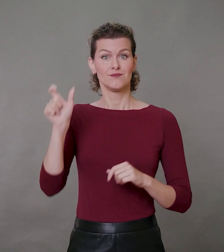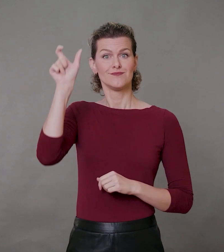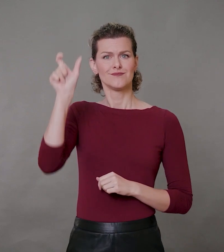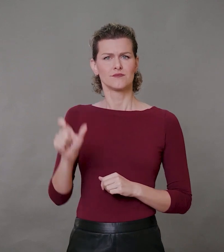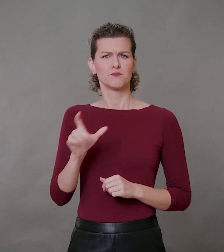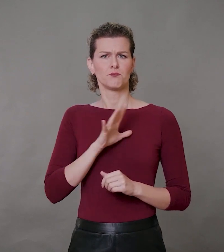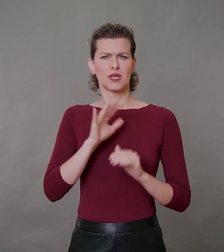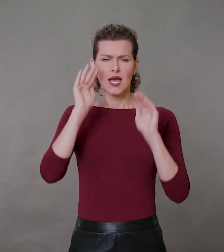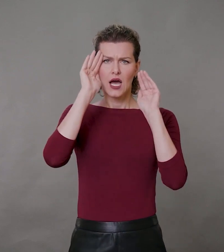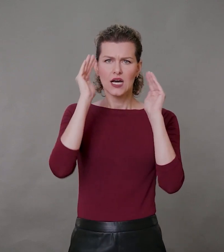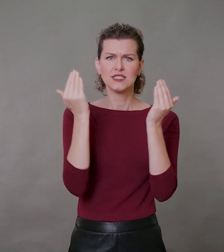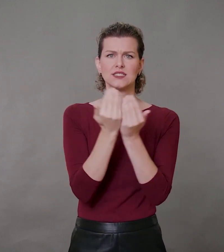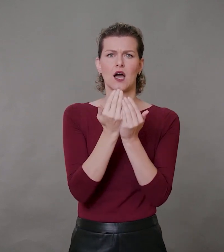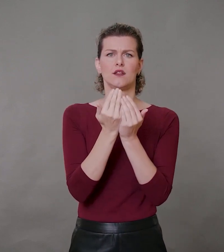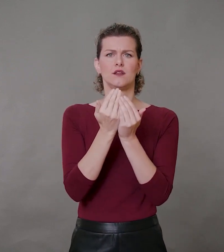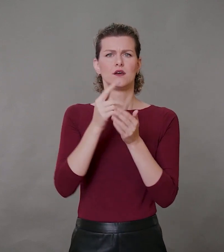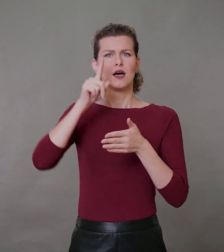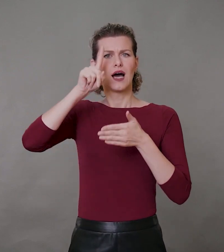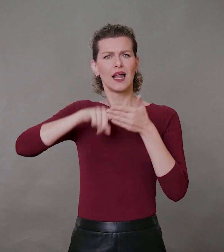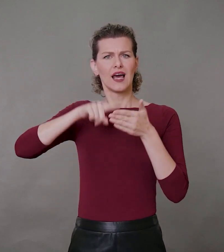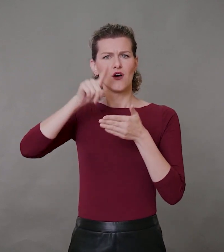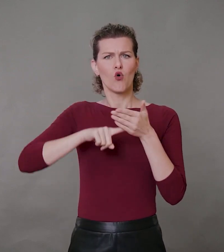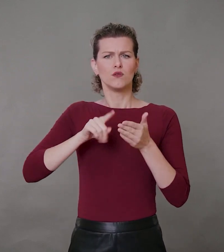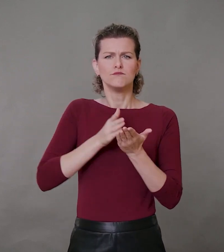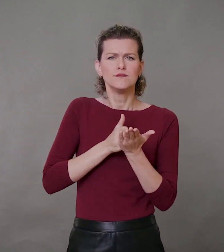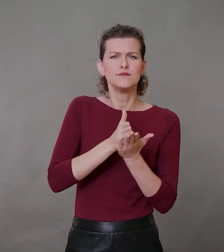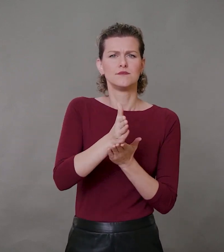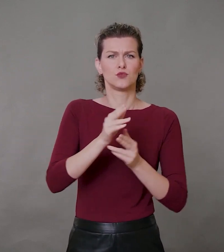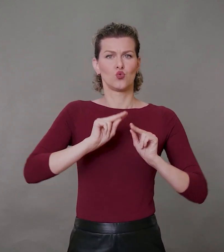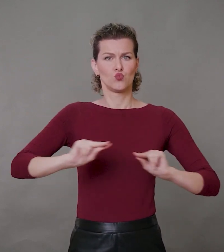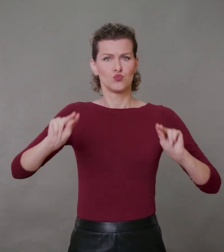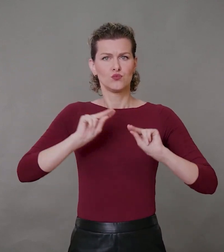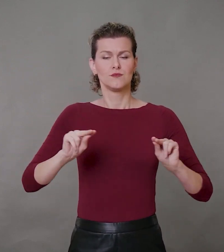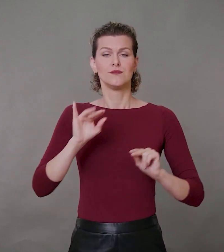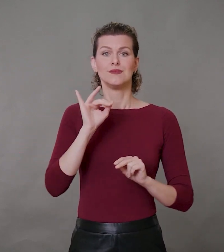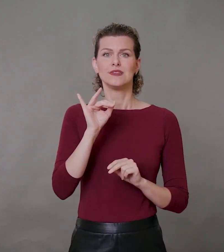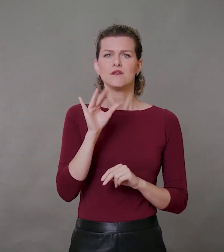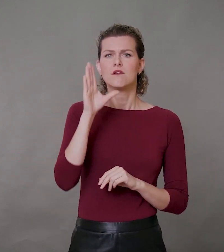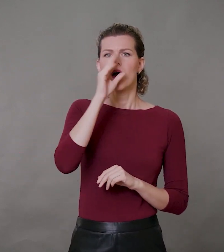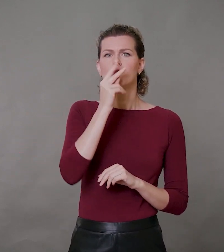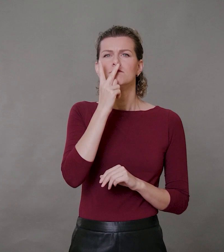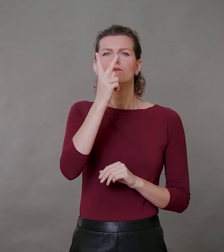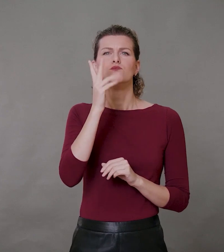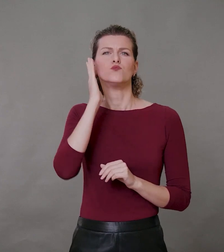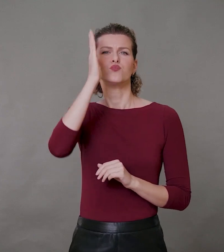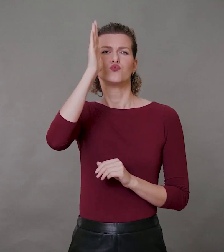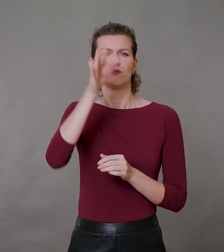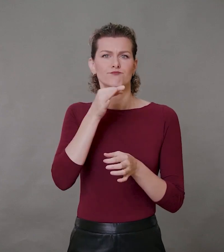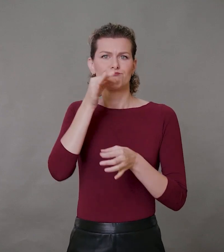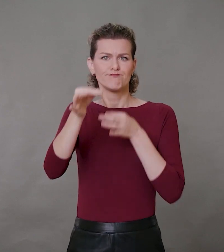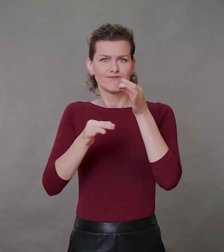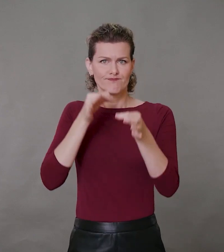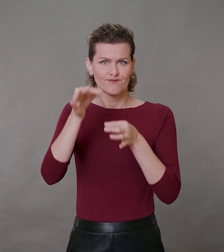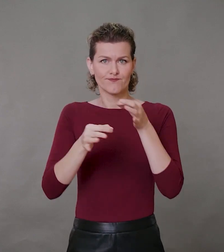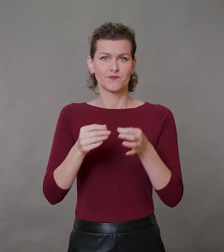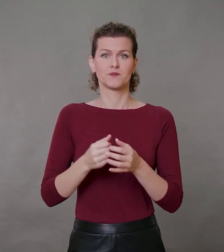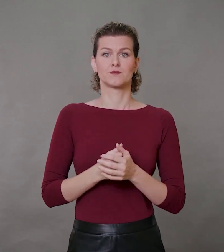Он был аскетом, религиозным учителем и пророком.